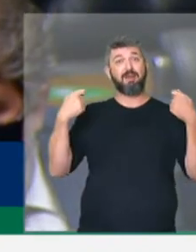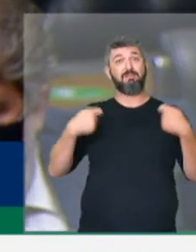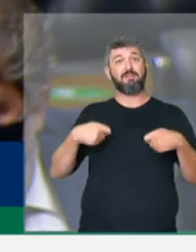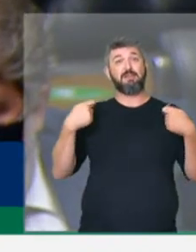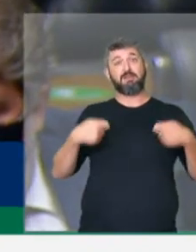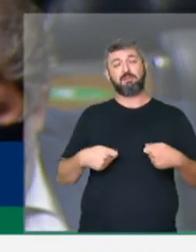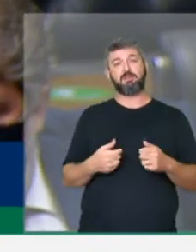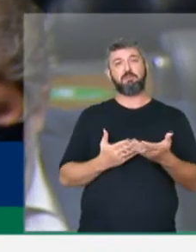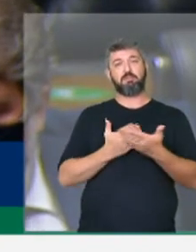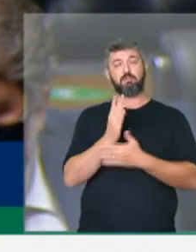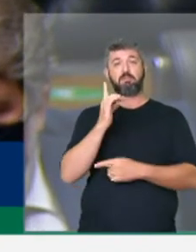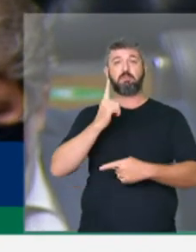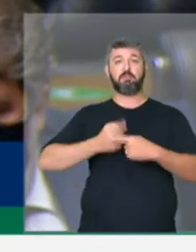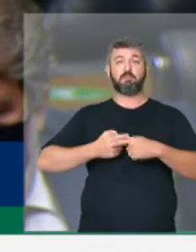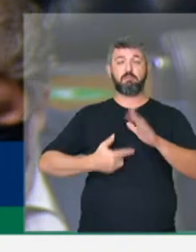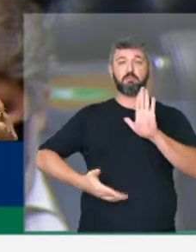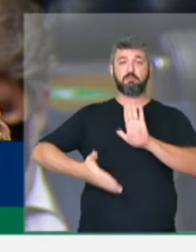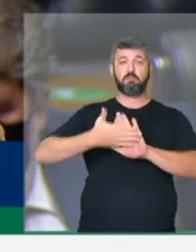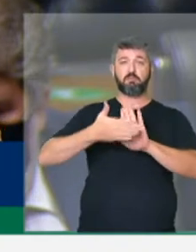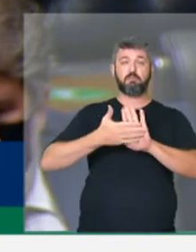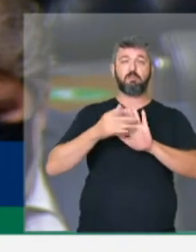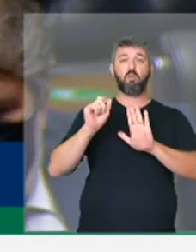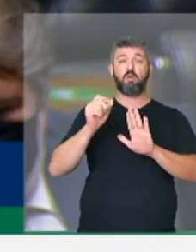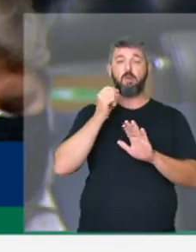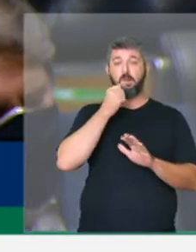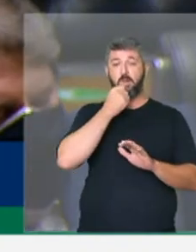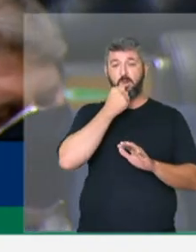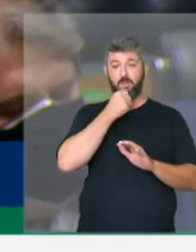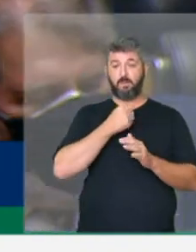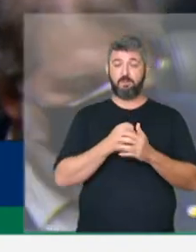TRATAMOS NO DESTAQUE ANTERIOR. SERIA ESTRANHO VOTAR NO DESTAQUE ANTERIOR E NÃO VOTAR DA MESMA FORMA NESSE DESTAQUE.